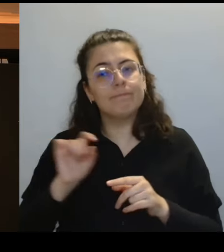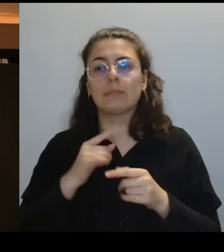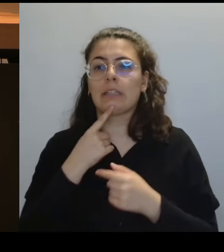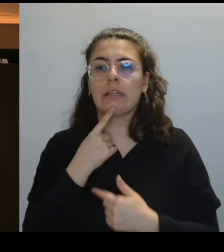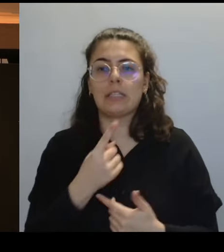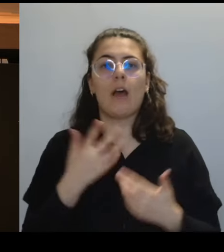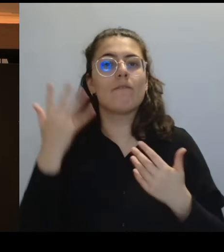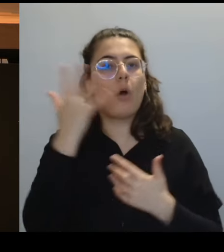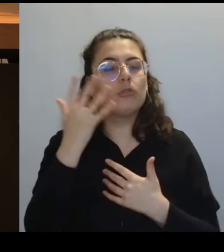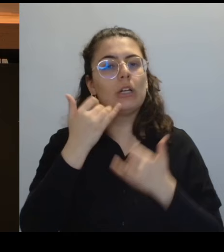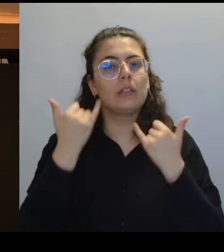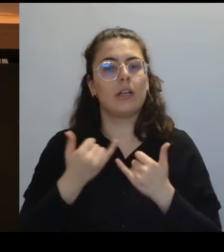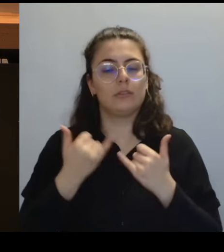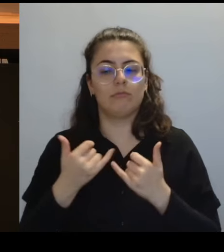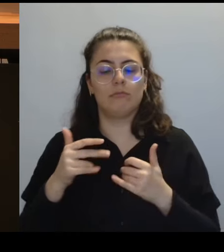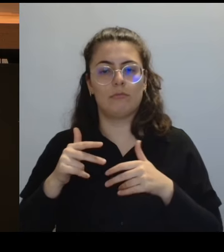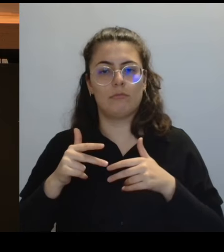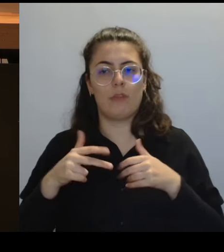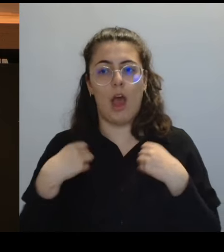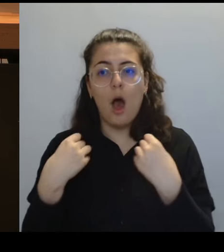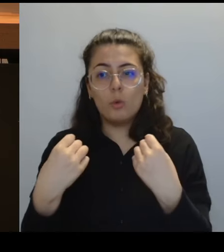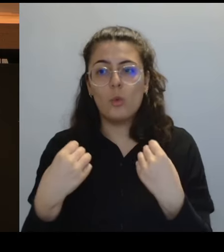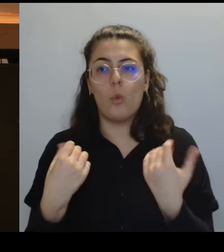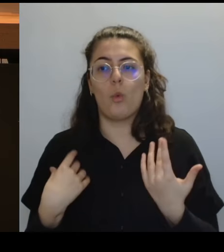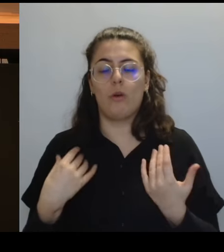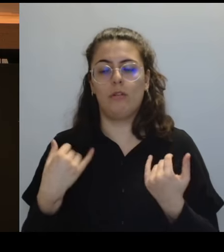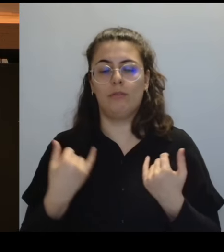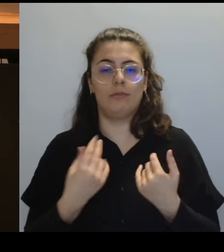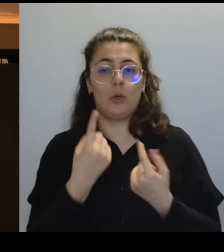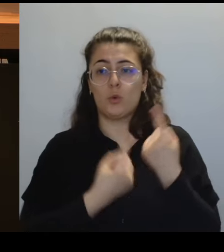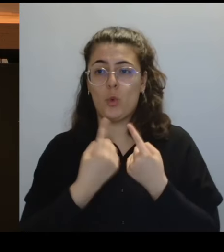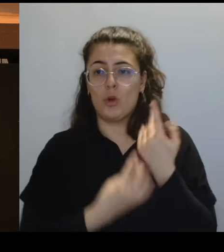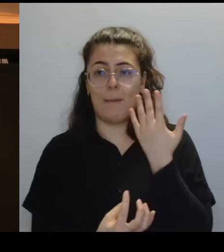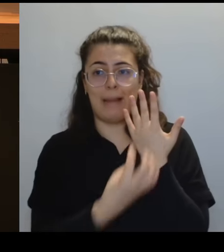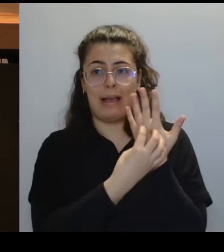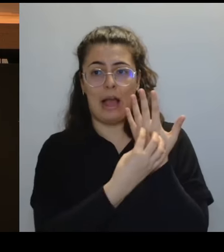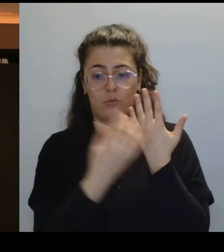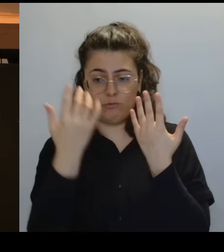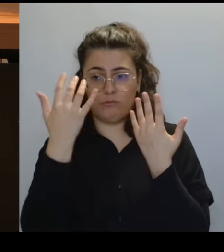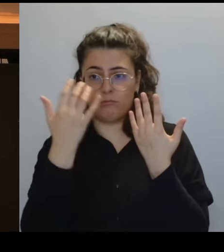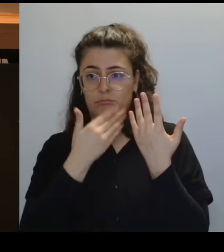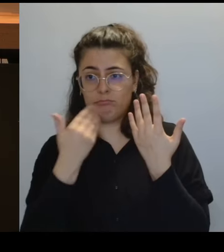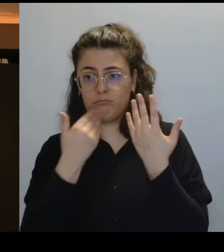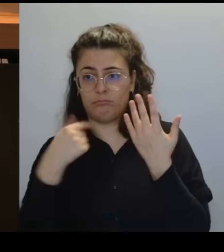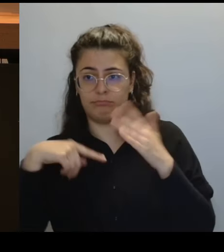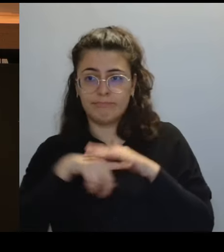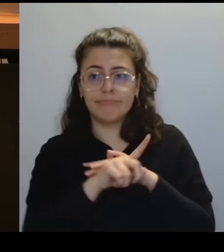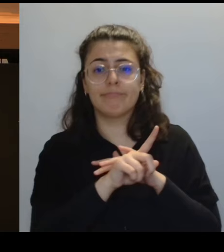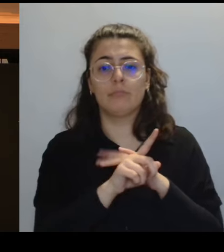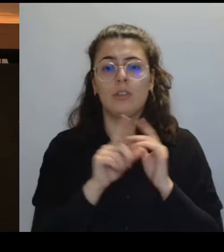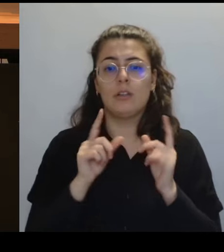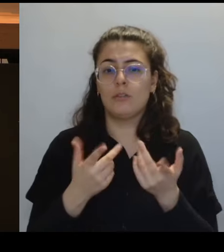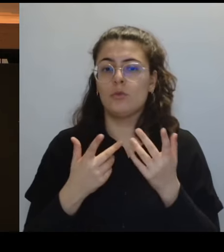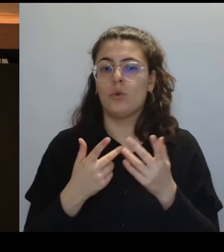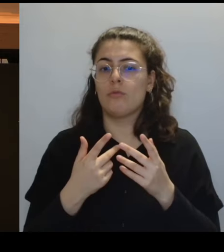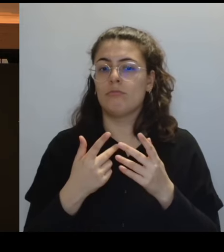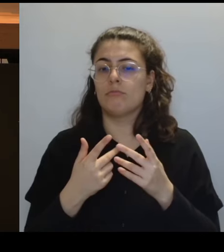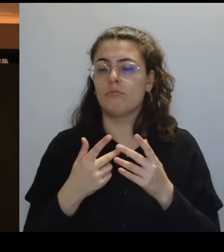Fahrzeugen ohne grüne Plakette einfahren würden, eine gute Verdoppelung des Schadstoffausstoßes in der Umweltzone möglich